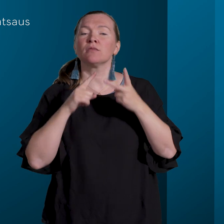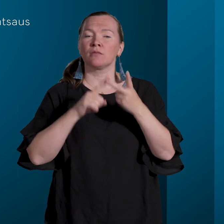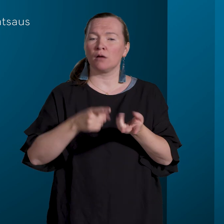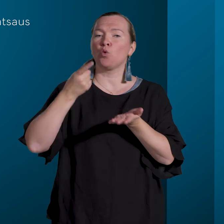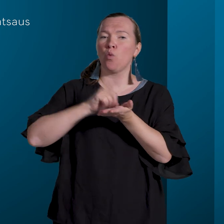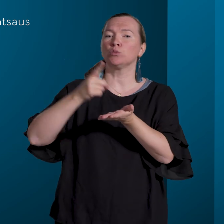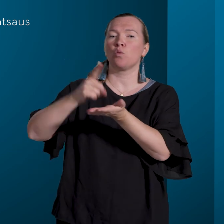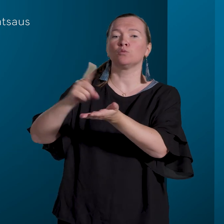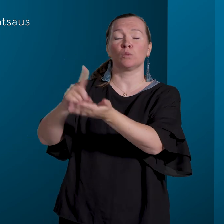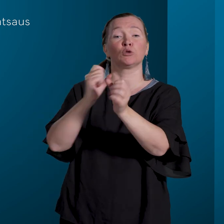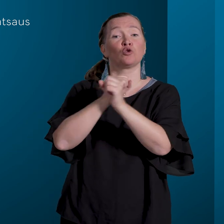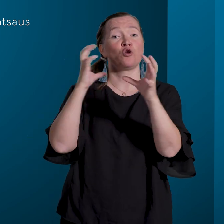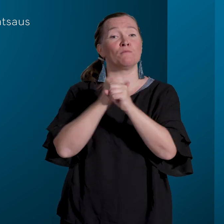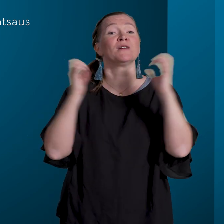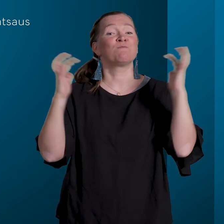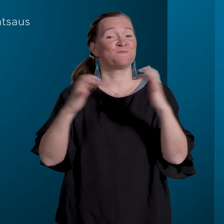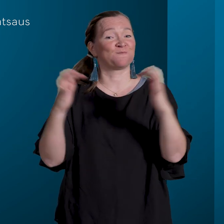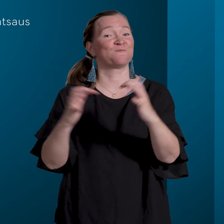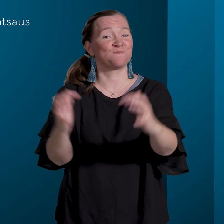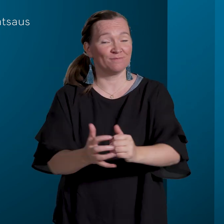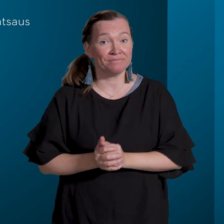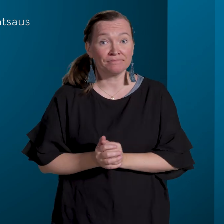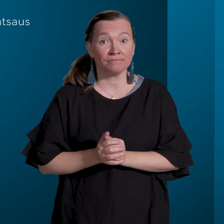jotka jatkuvat taas kuukausittain Zoomissa.